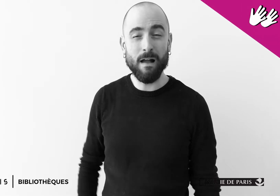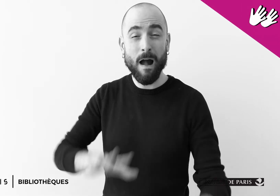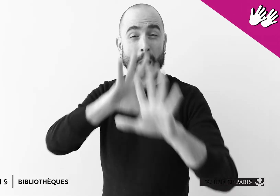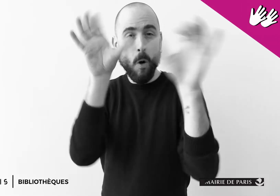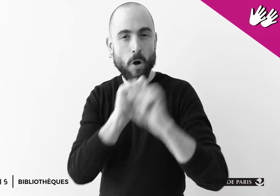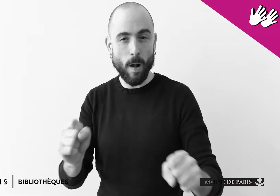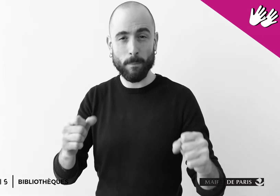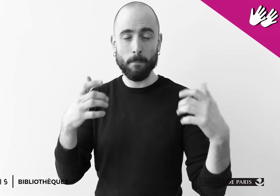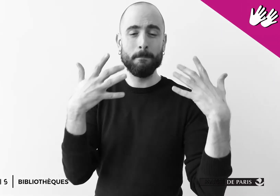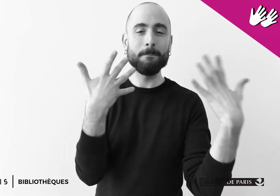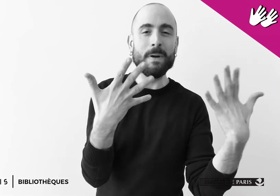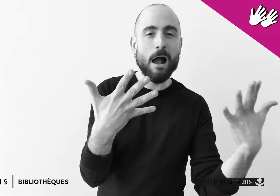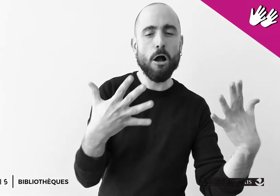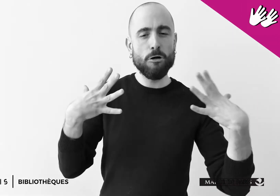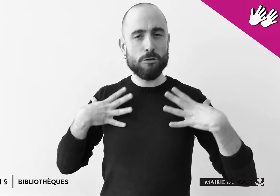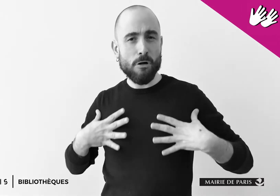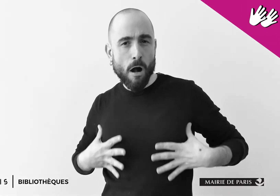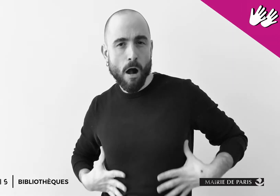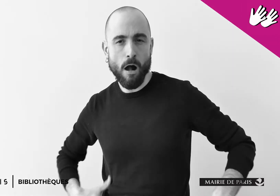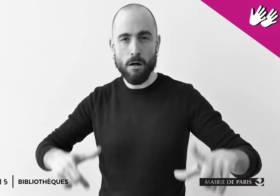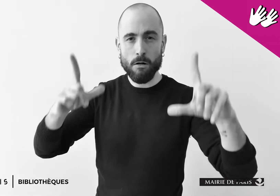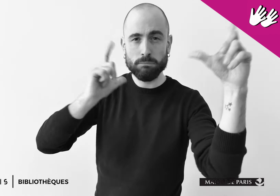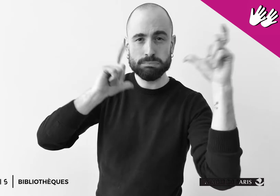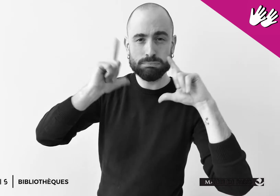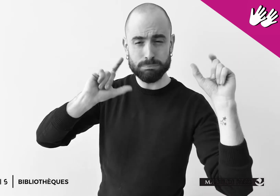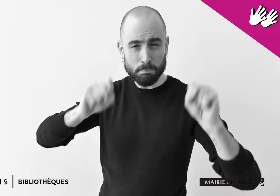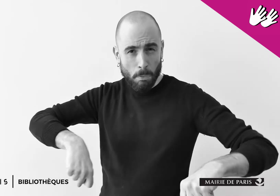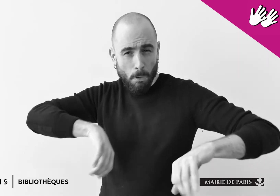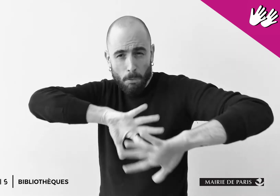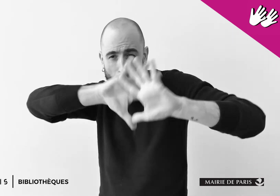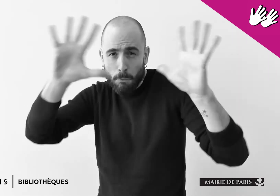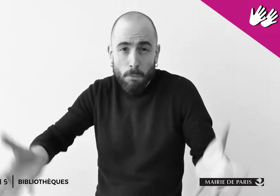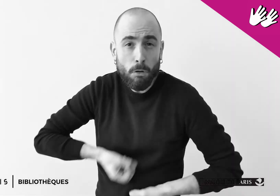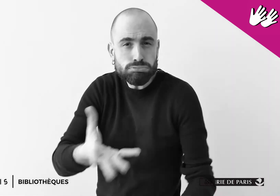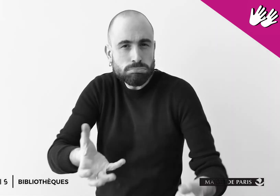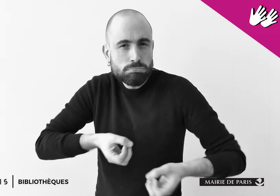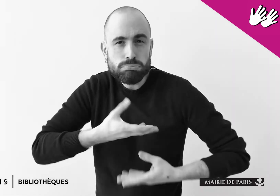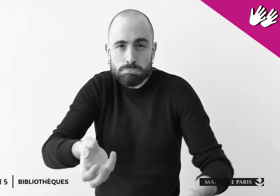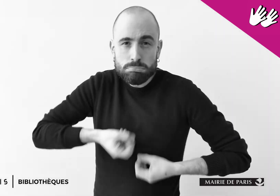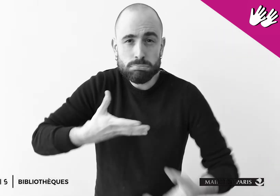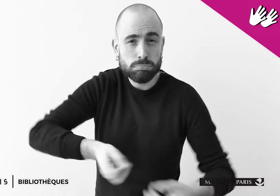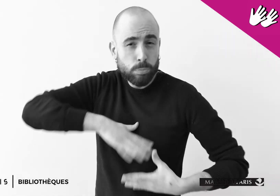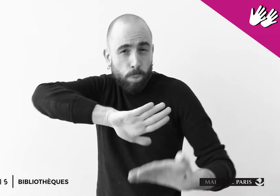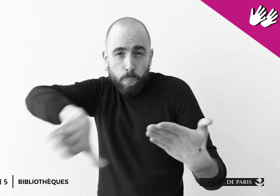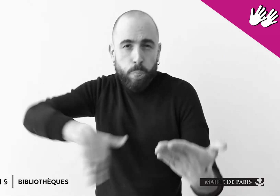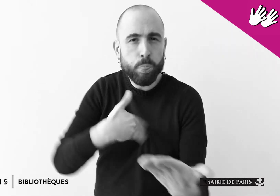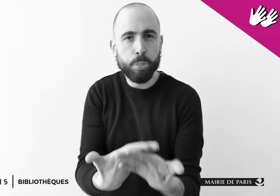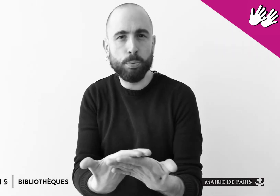C’est incroyable tout ce qu’on peut se dire avec les mains, le corps et les expressions du visage !